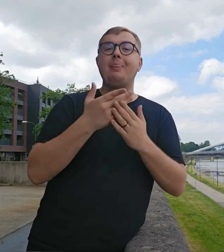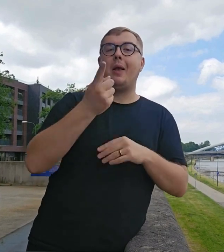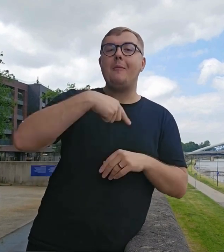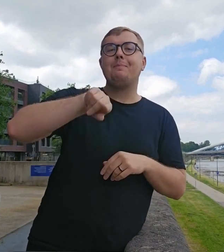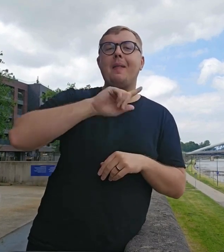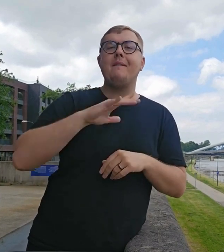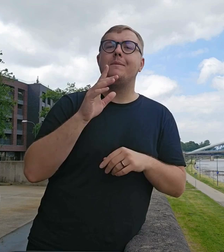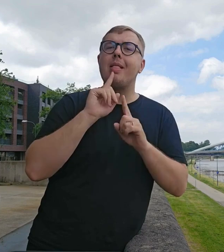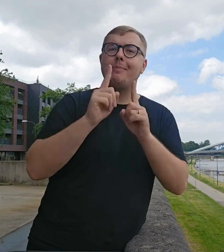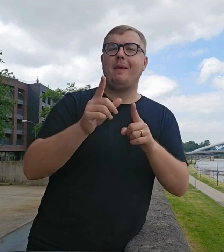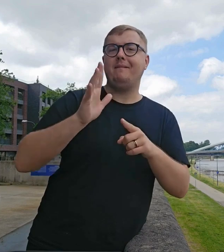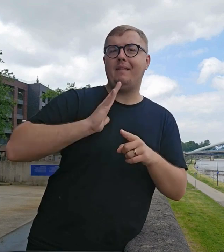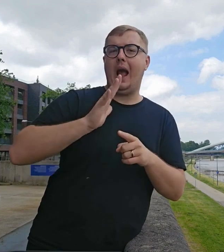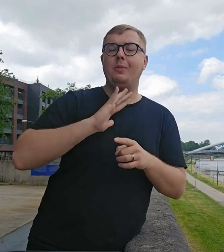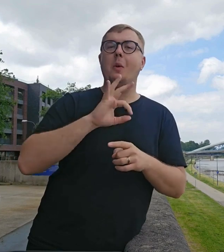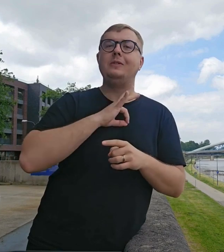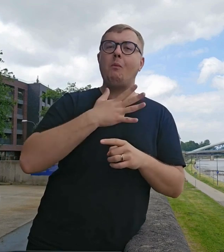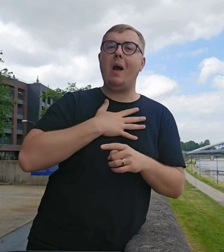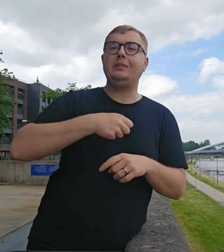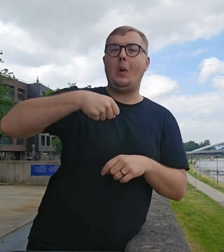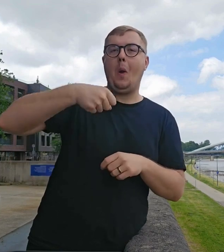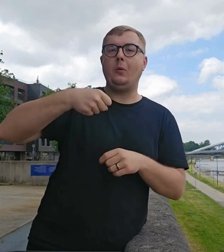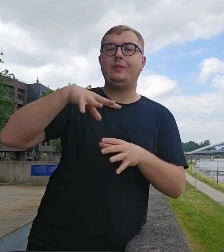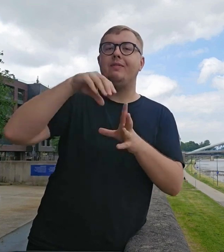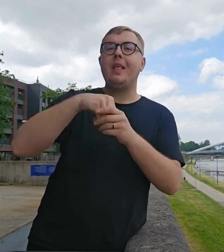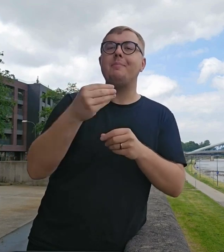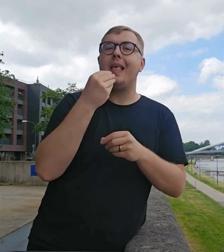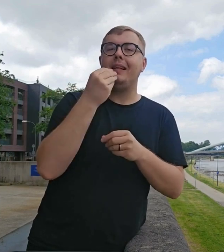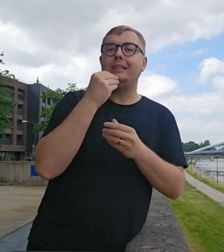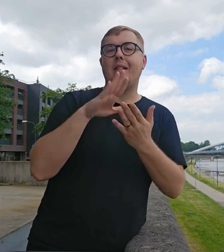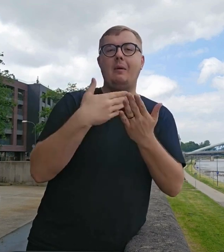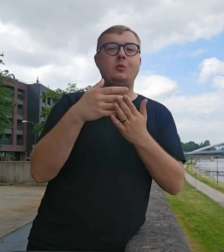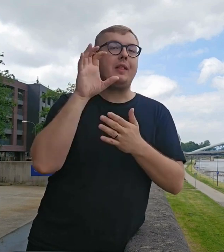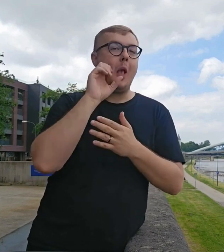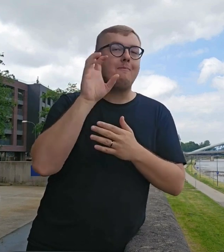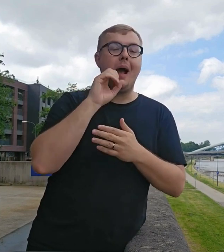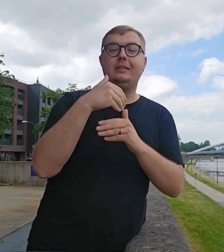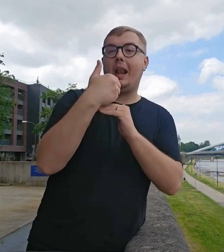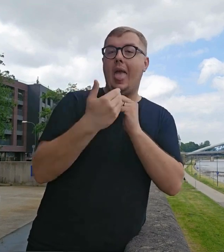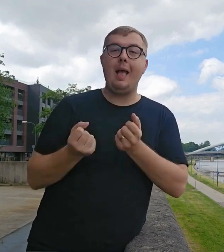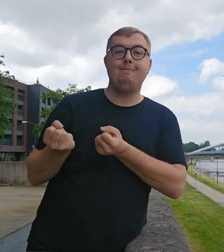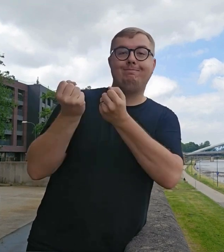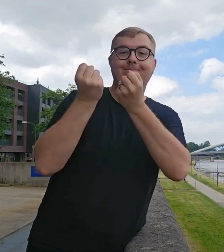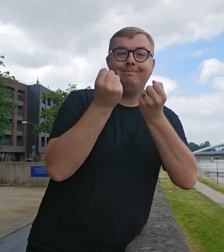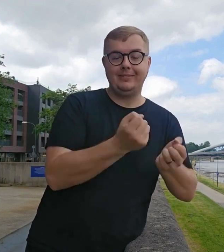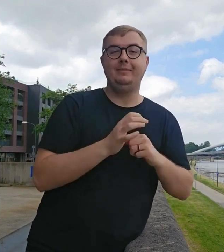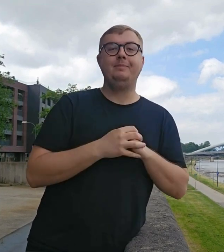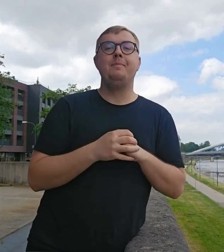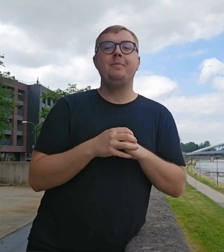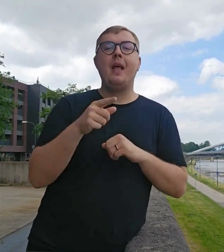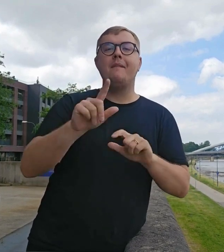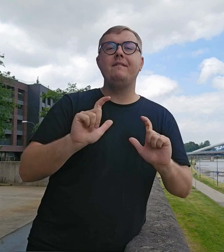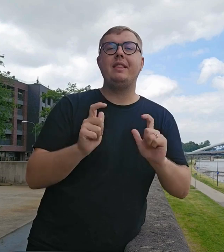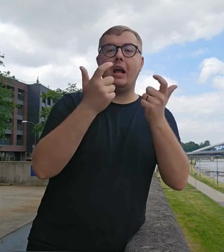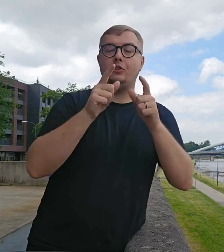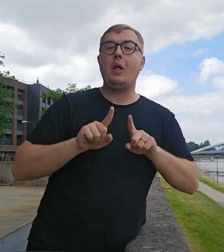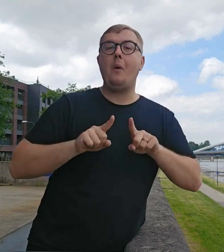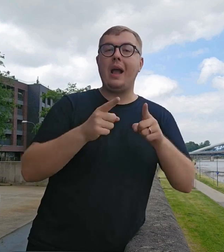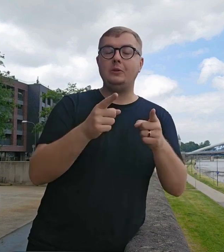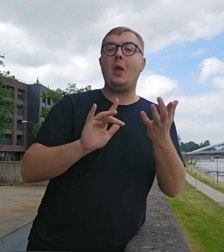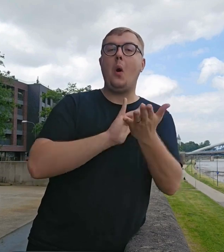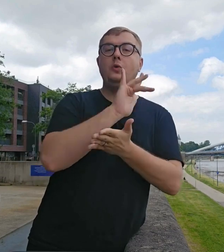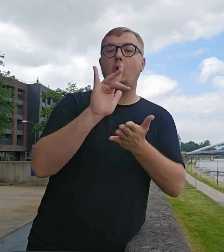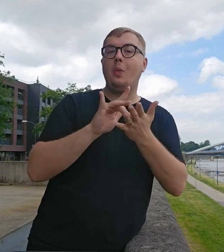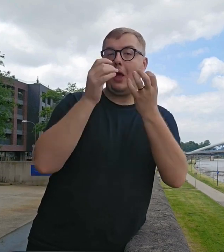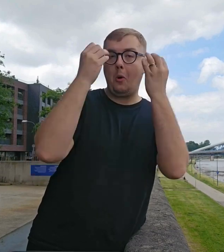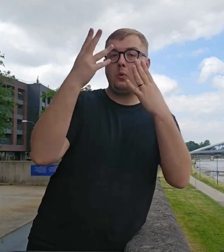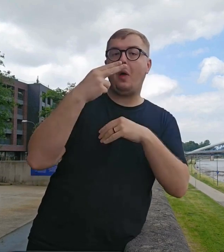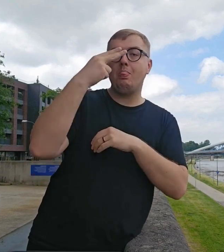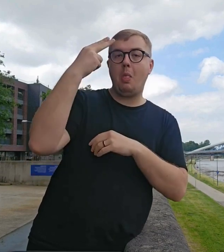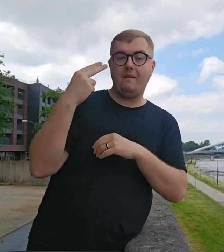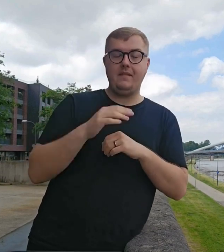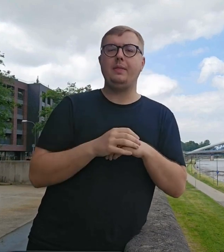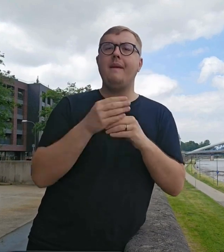Warto przynieść swój kosz piknikowy z jedzeniem. Wydarzenie organizuje Ośrodek Kultury Norwida.